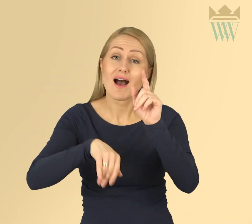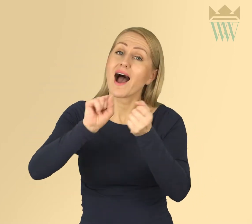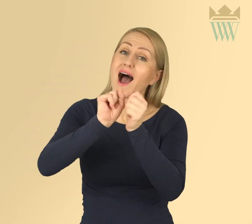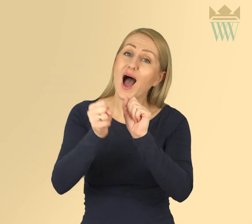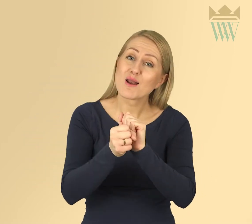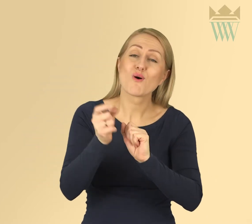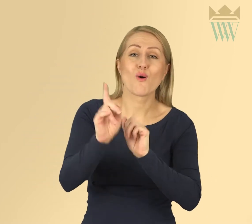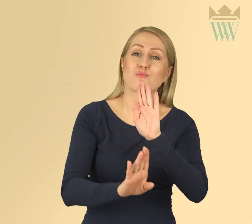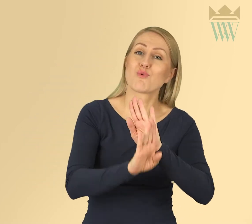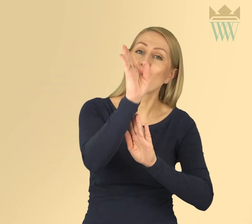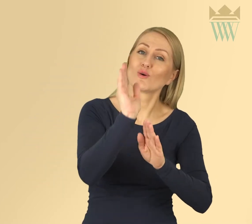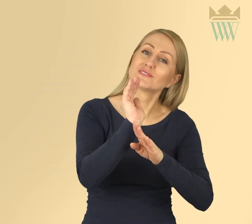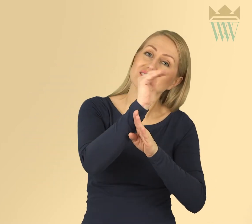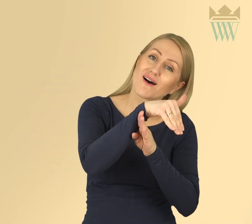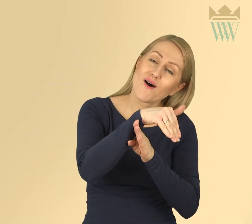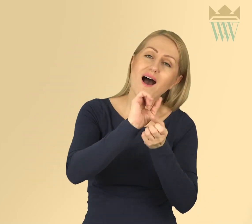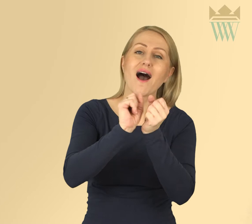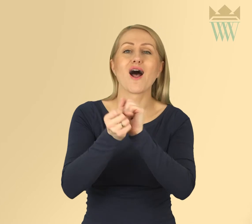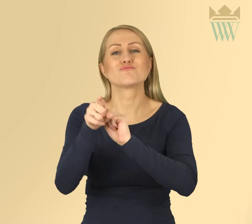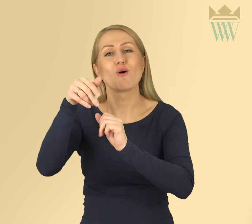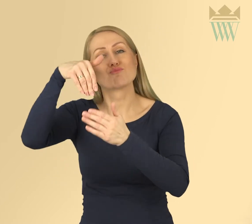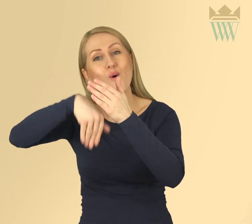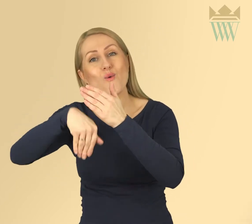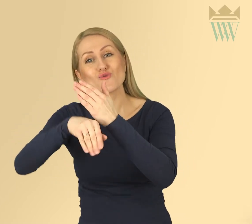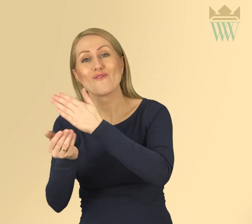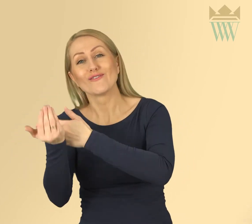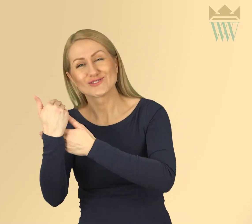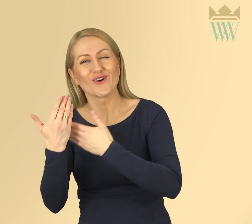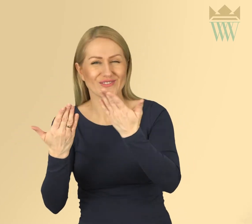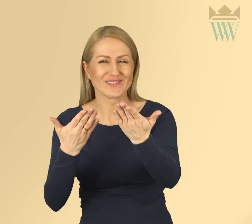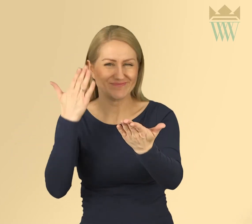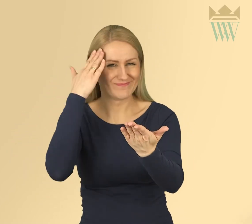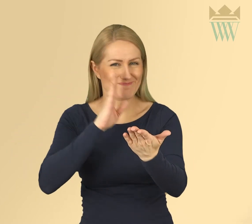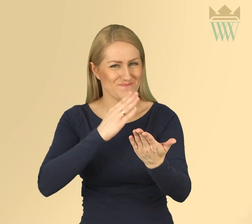Albo północno-zachodnią, południowo-wschodnią itd.